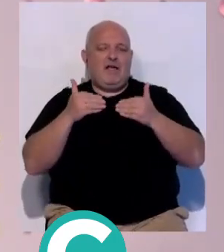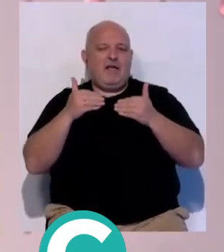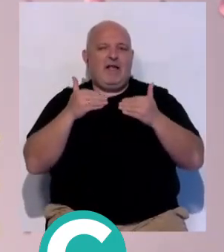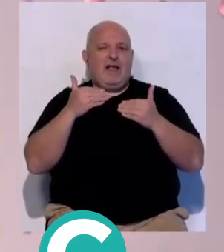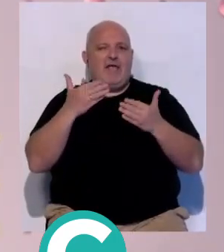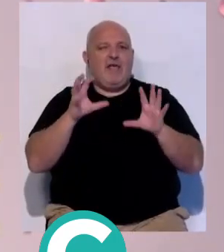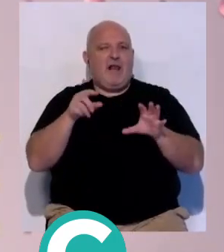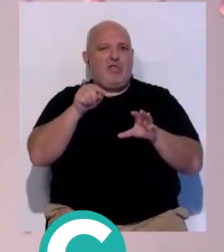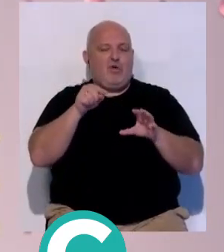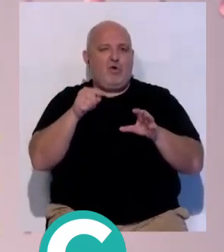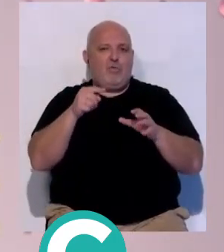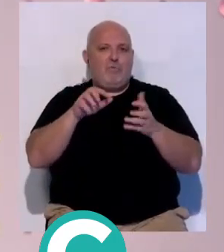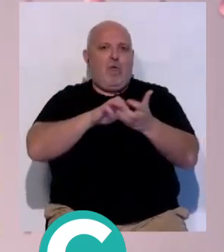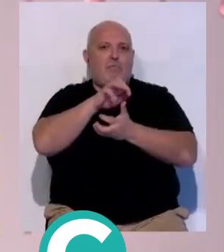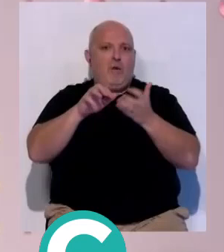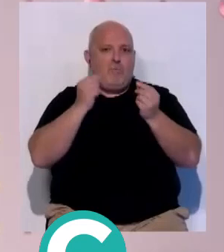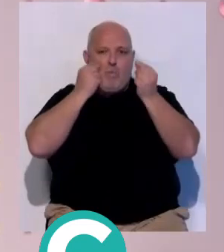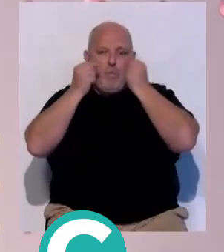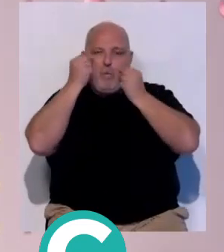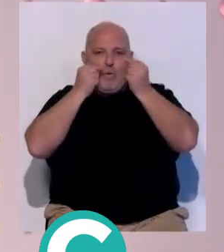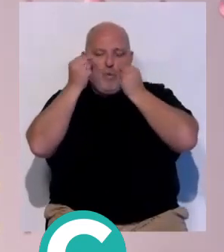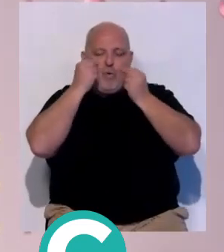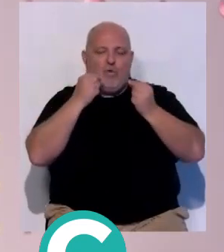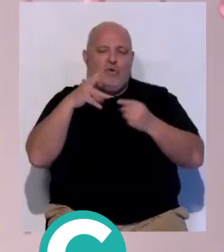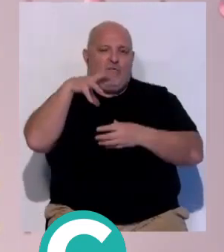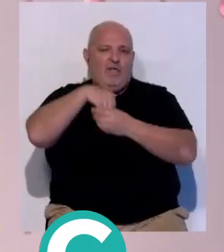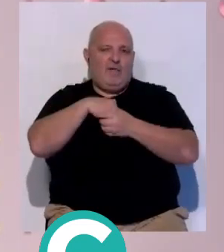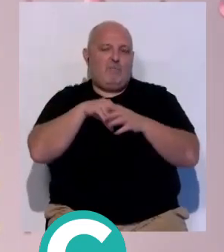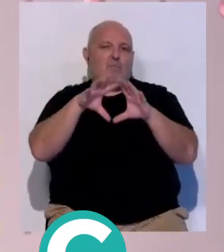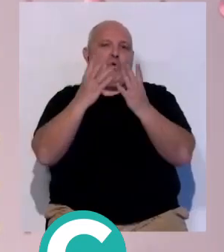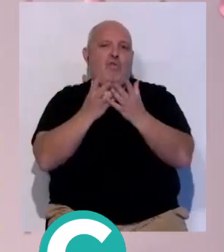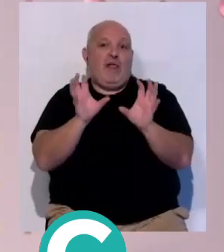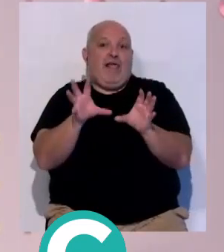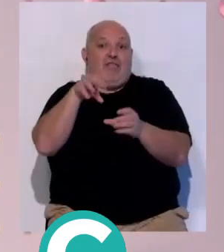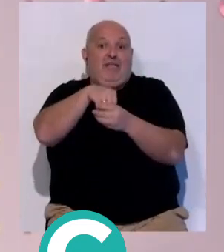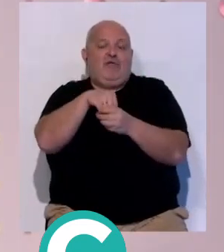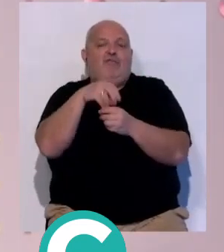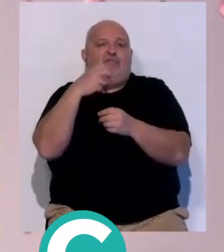también entraba dentro de lo que era el morbo del mundo futbolístico y nosotros lo disfrutamos